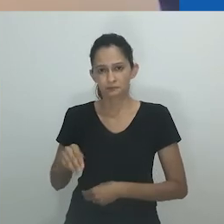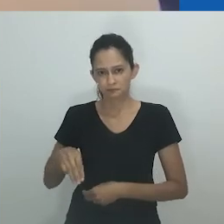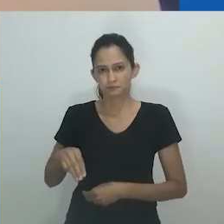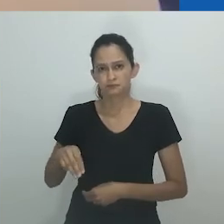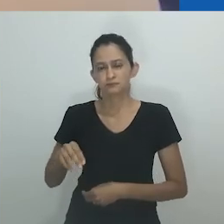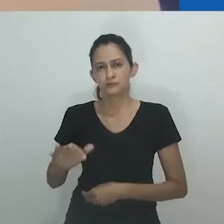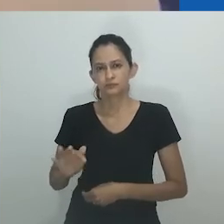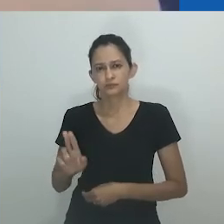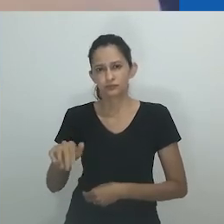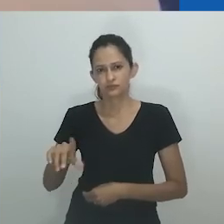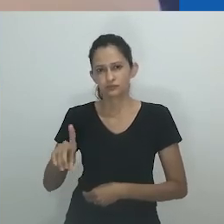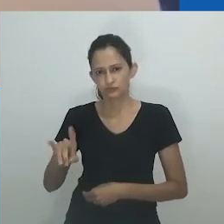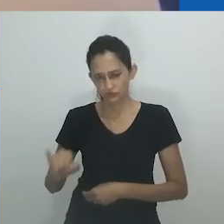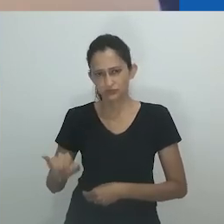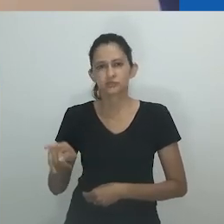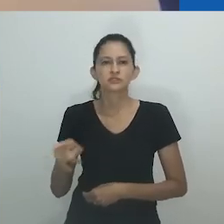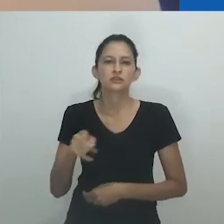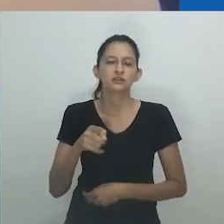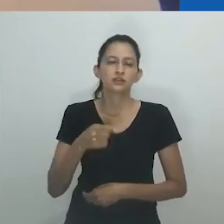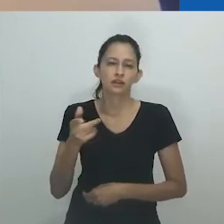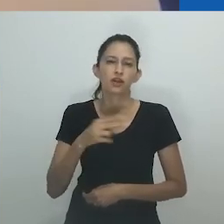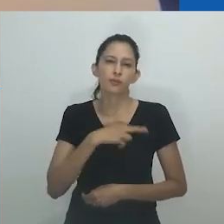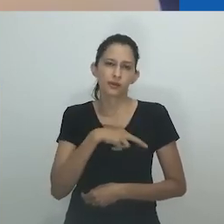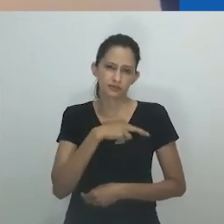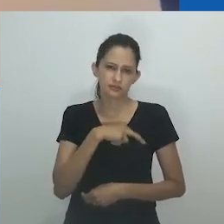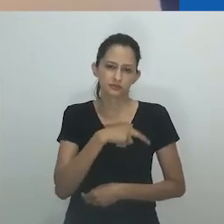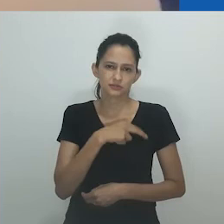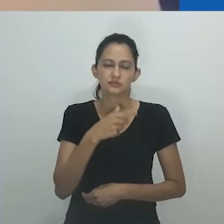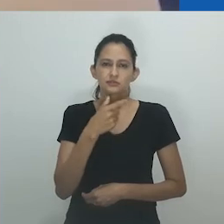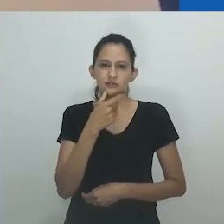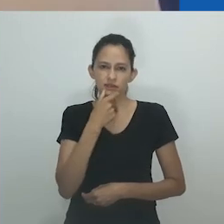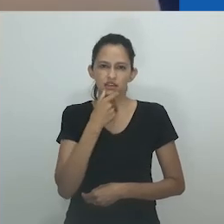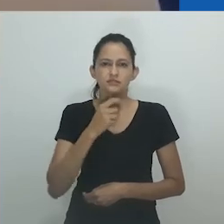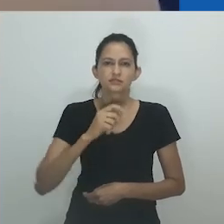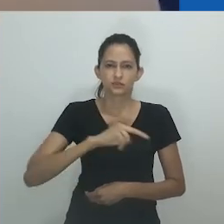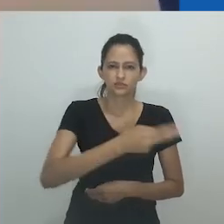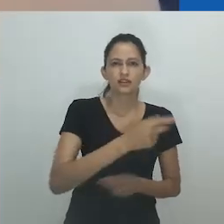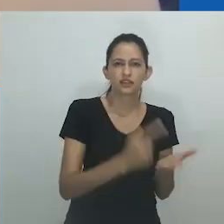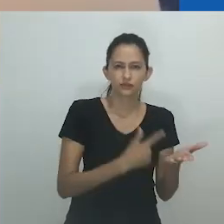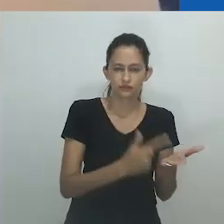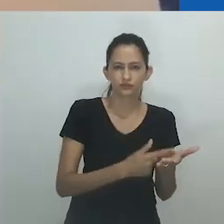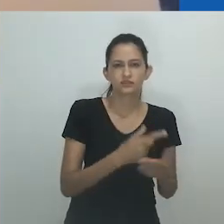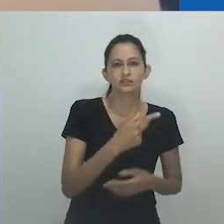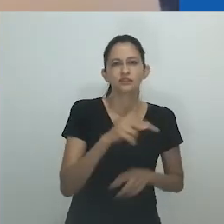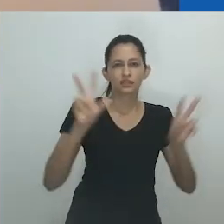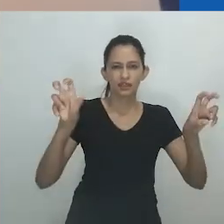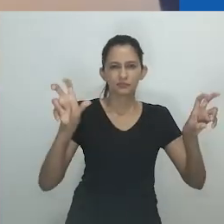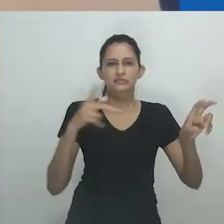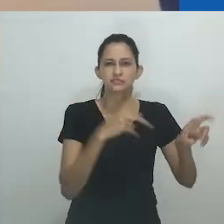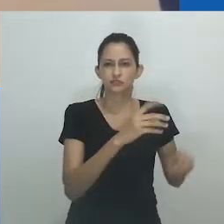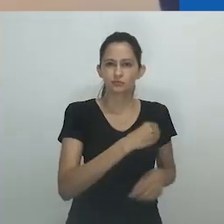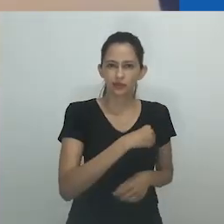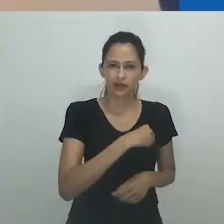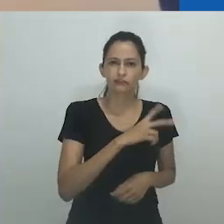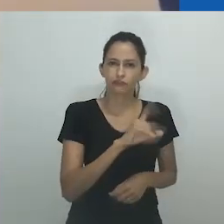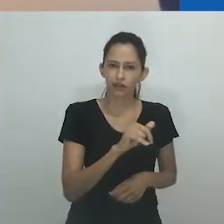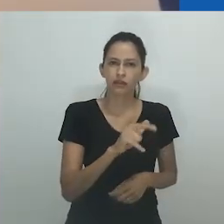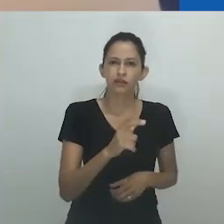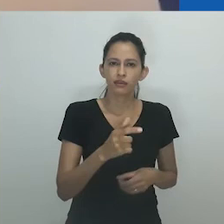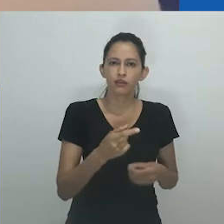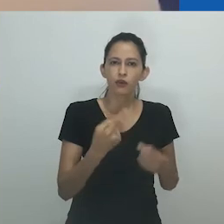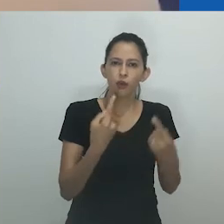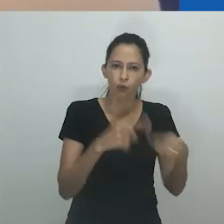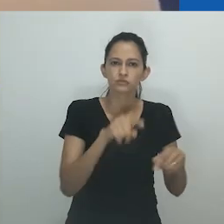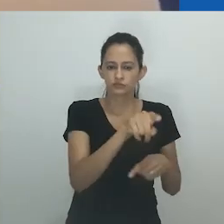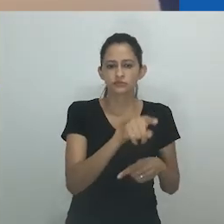de Siphokazi Dazela (1984) lida com o termo nongayindoda em um diálogo entre a personagem principal do romance, Nowam, e sua sogra, Nomeva.